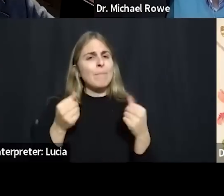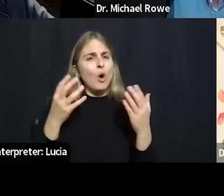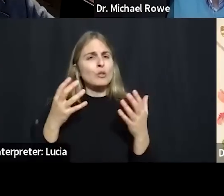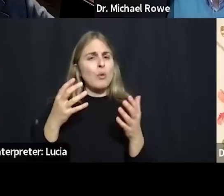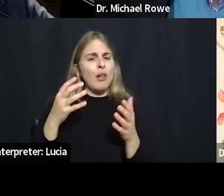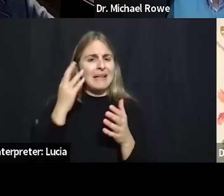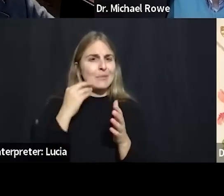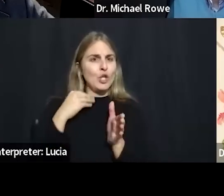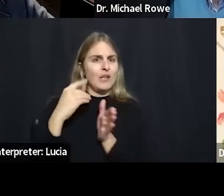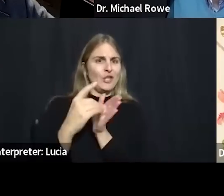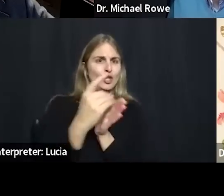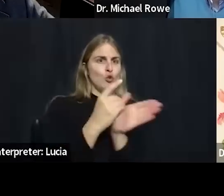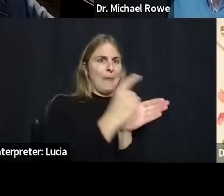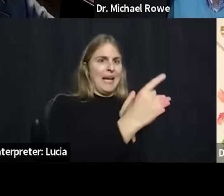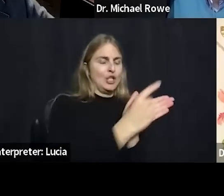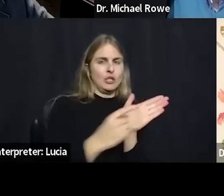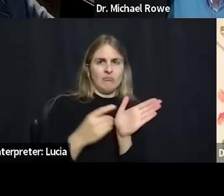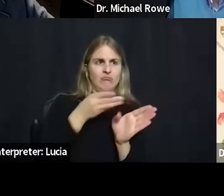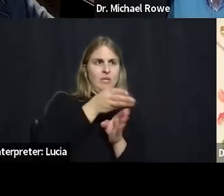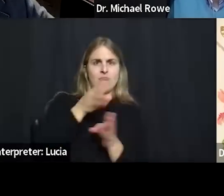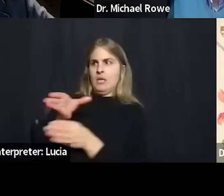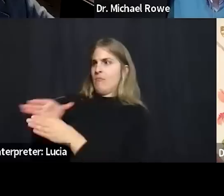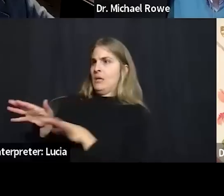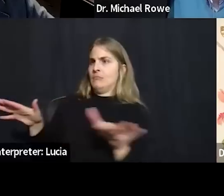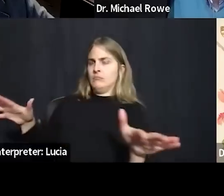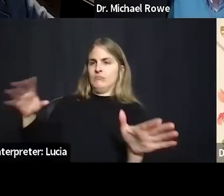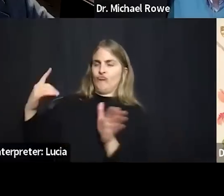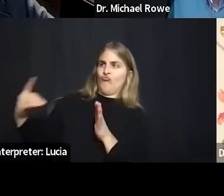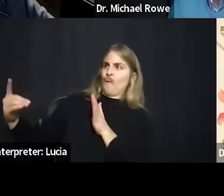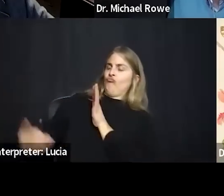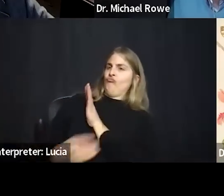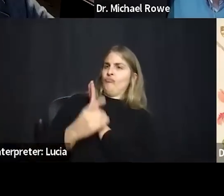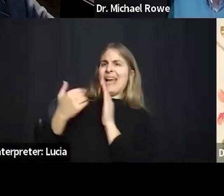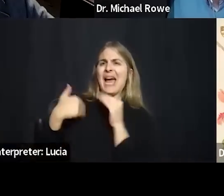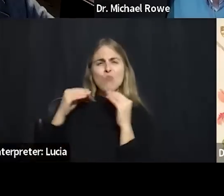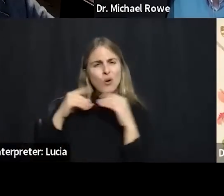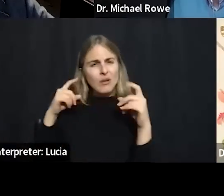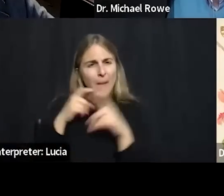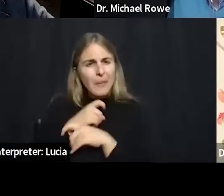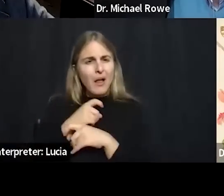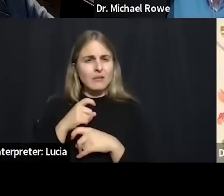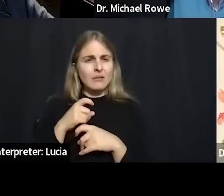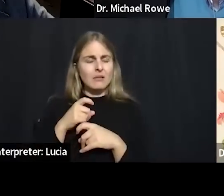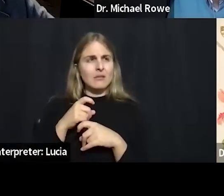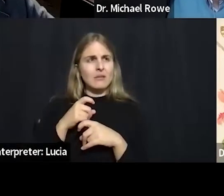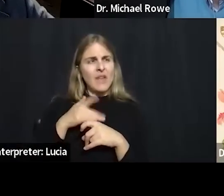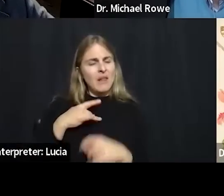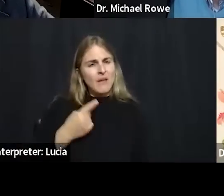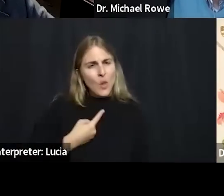experimentaban una visión más compleja de la soledad porque no solo tenían ese estigma asociado